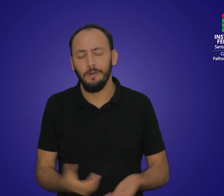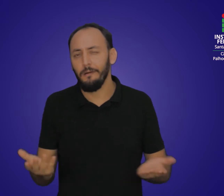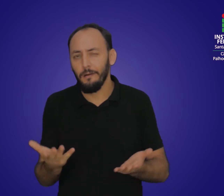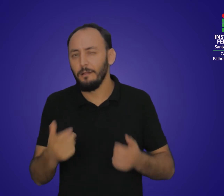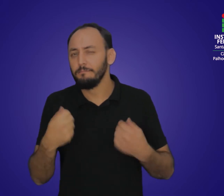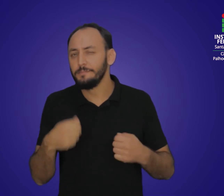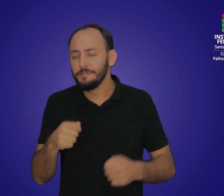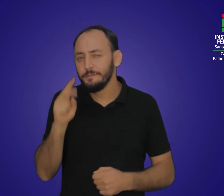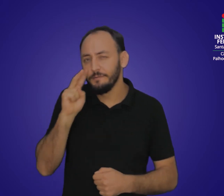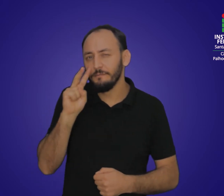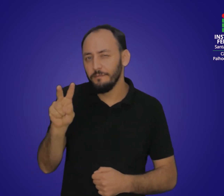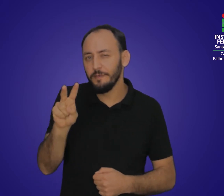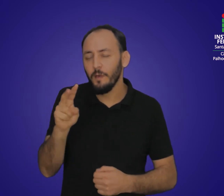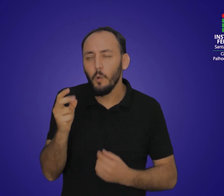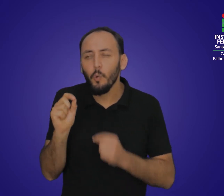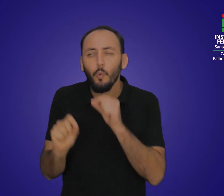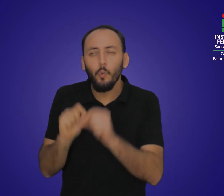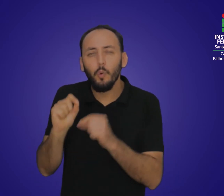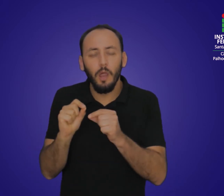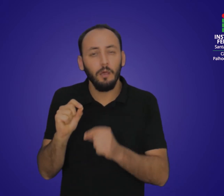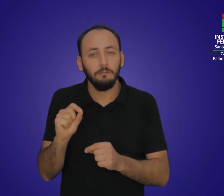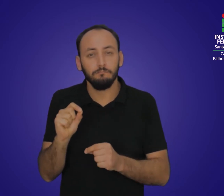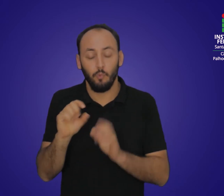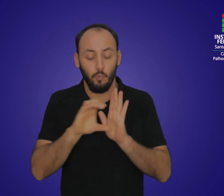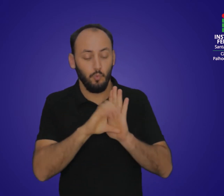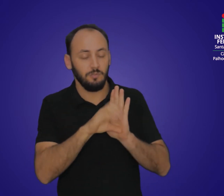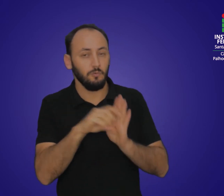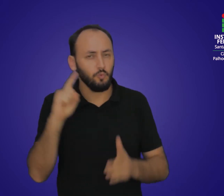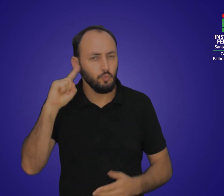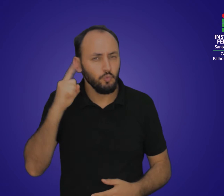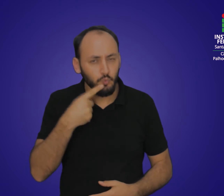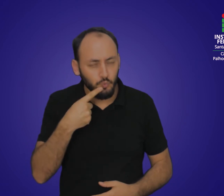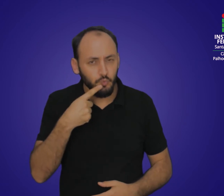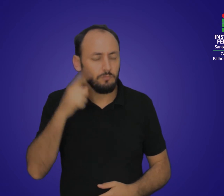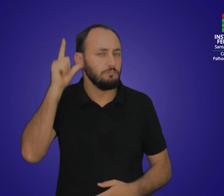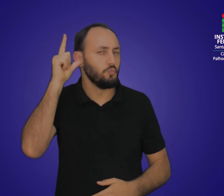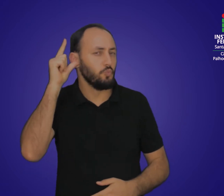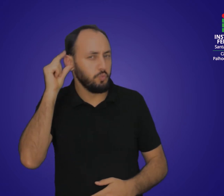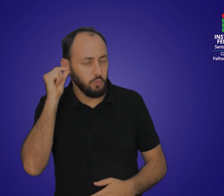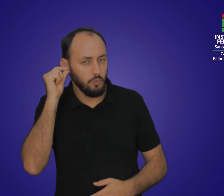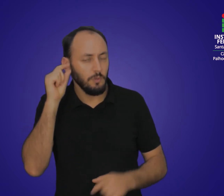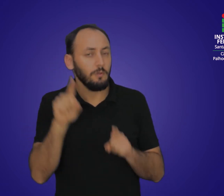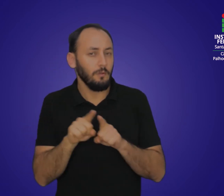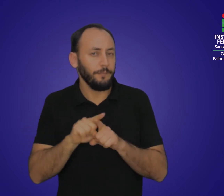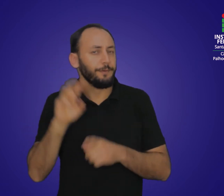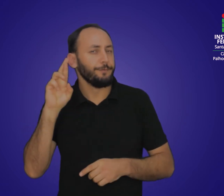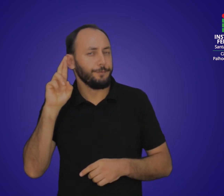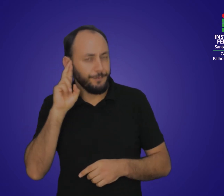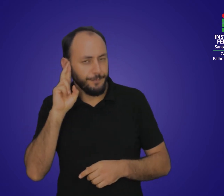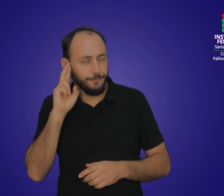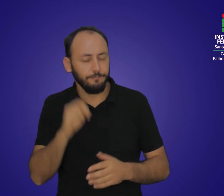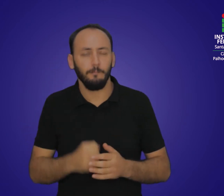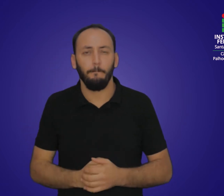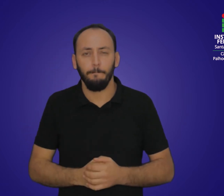Agora, precisamos analisar quais são os conceitos de surdo, deficiente auditivo e surdez.